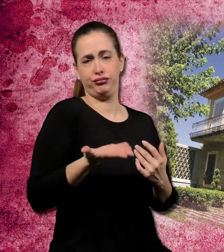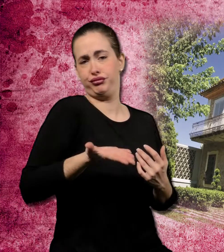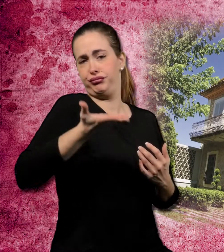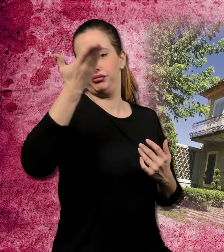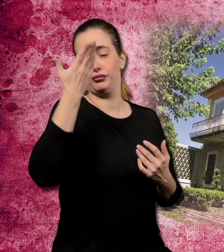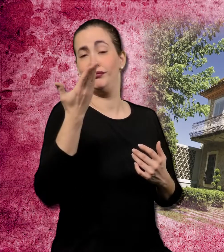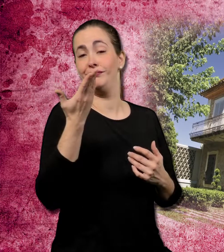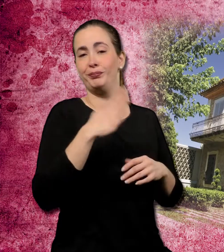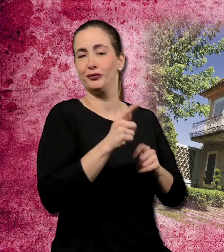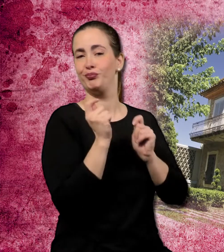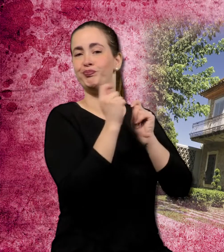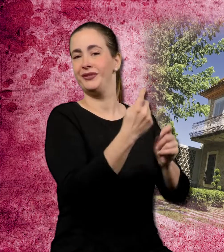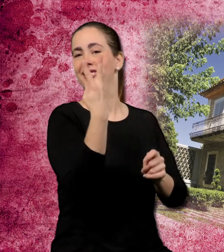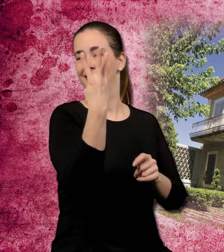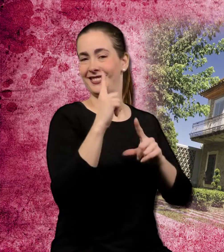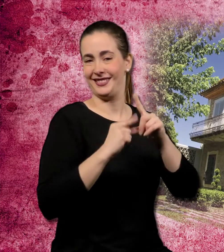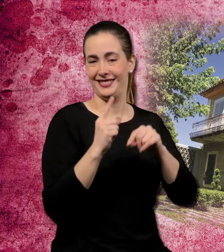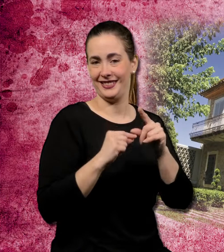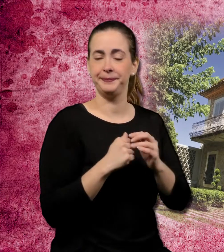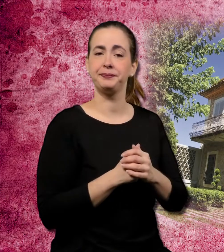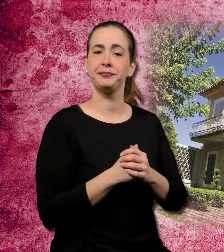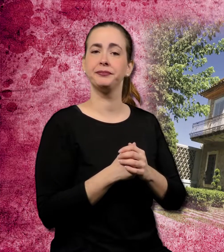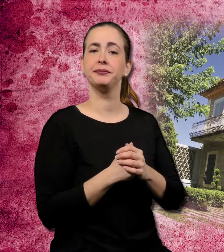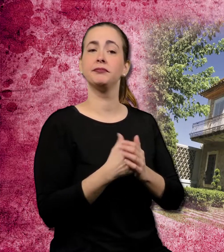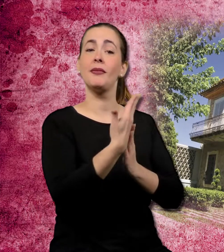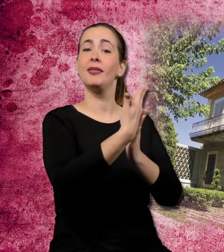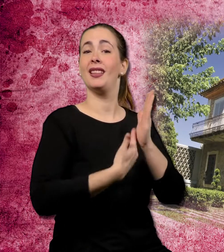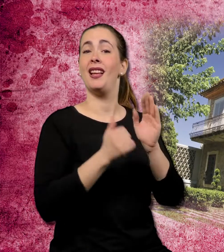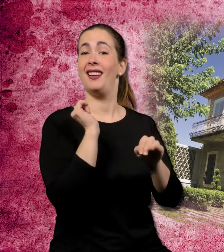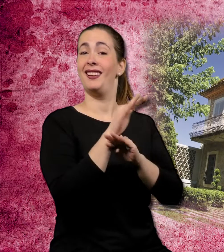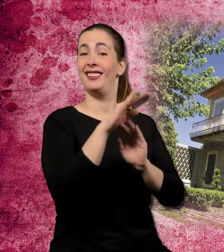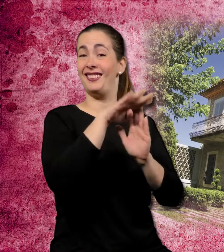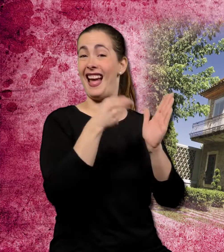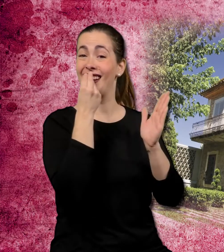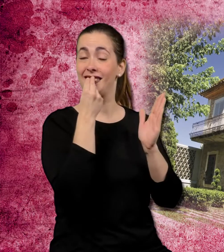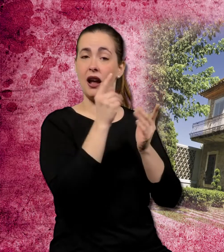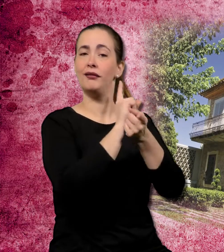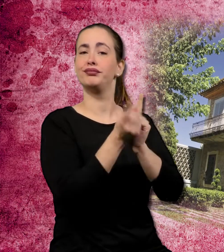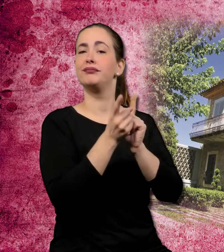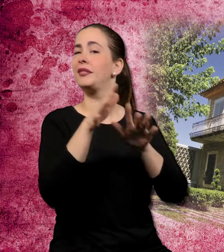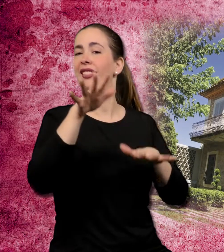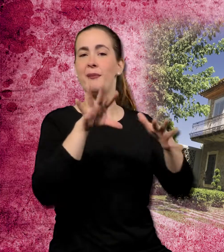La seva excel·lència és tan elevada que els ha valgut tres estrelles Michelin. La carta varia segons la temporada.